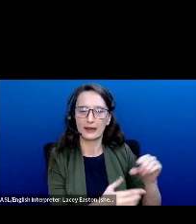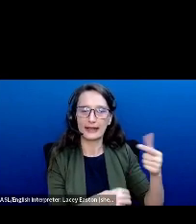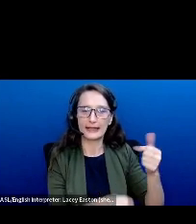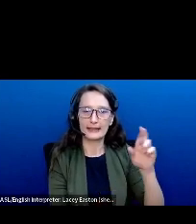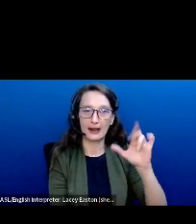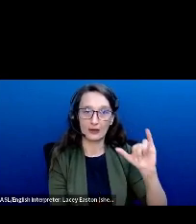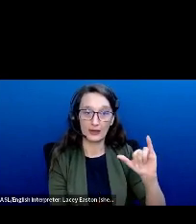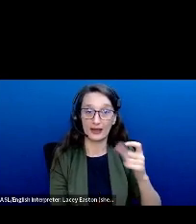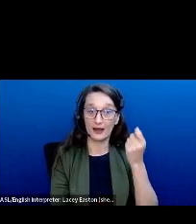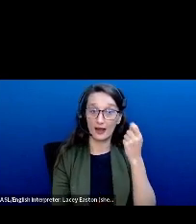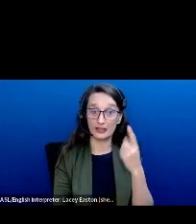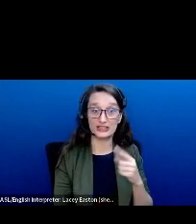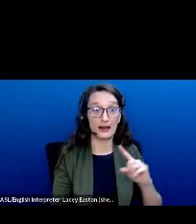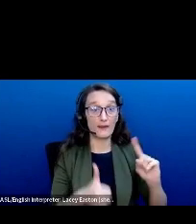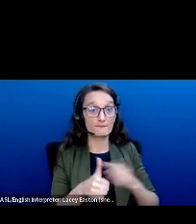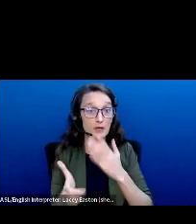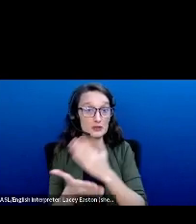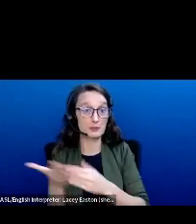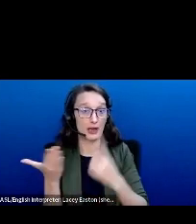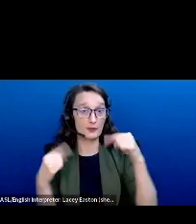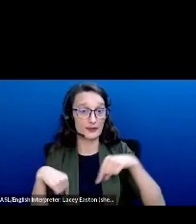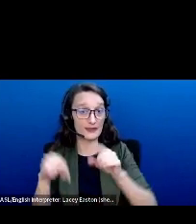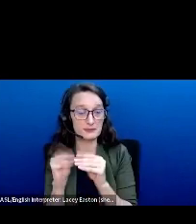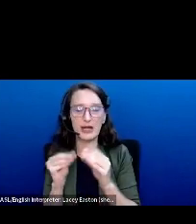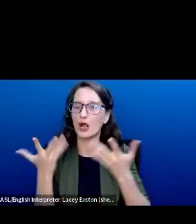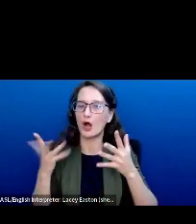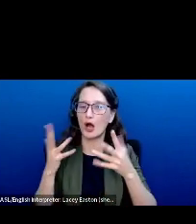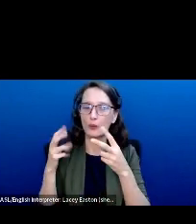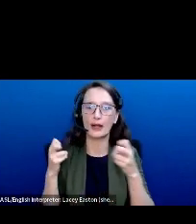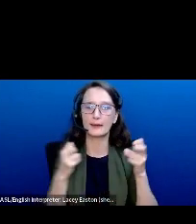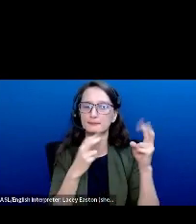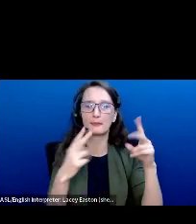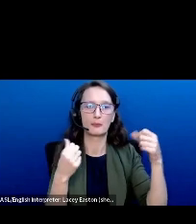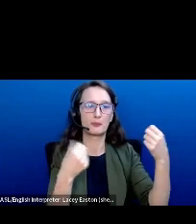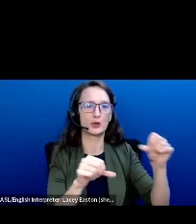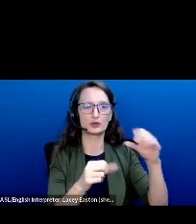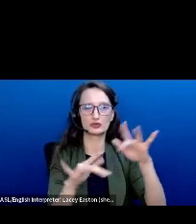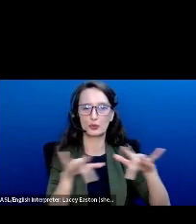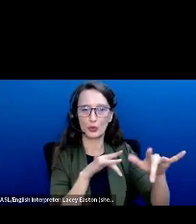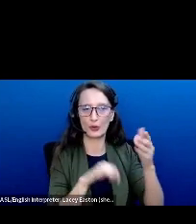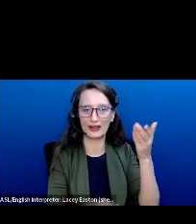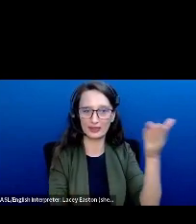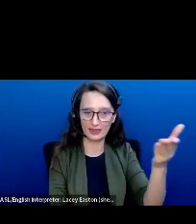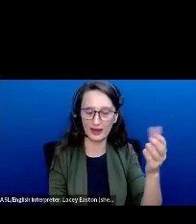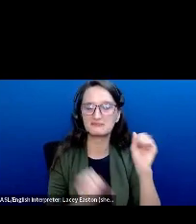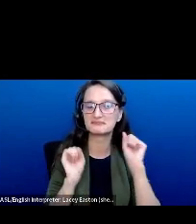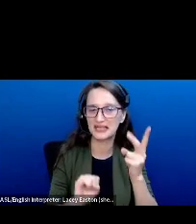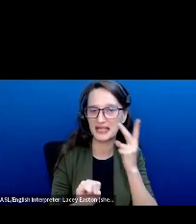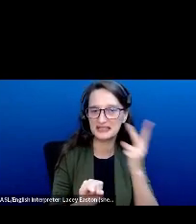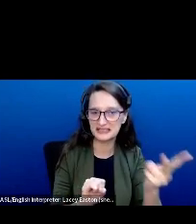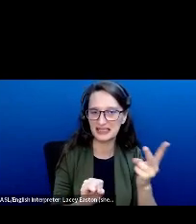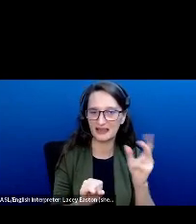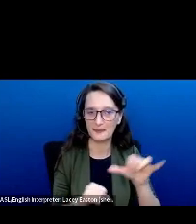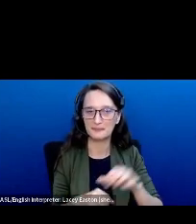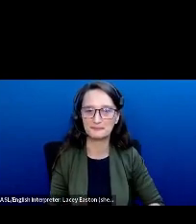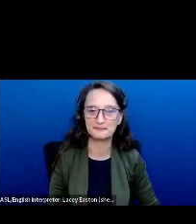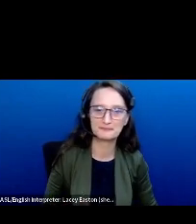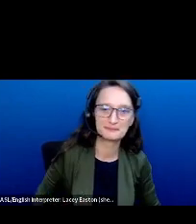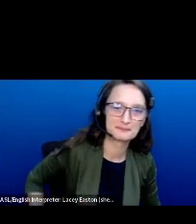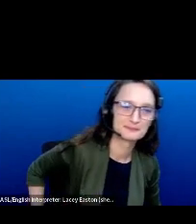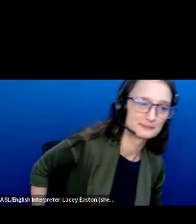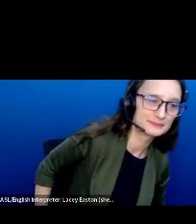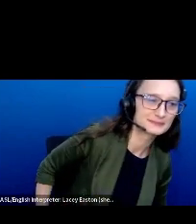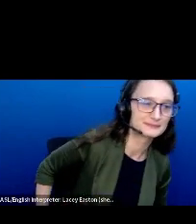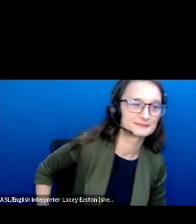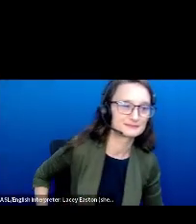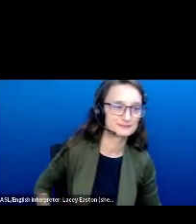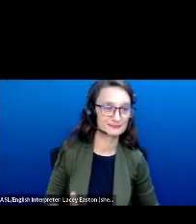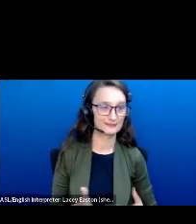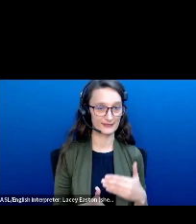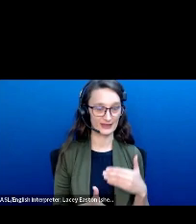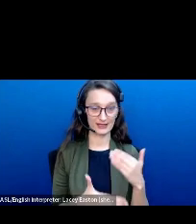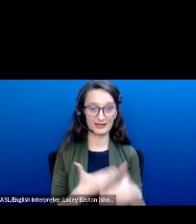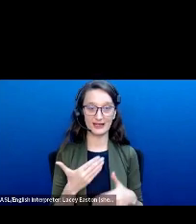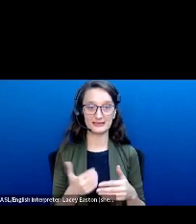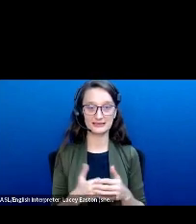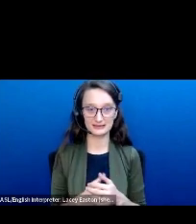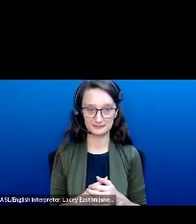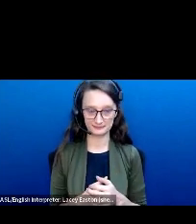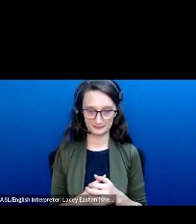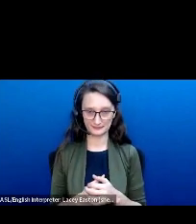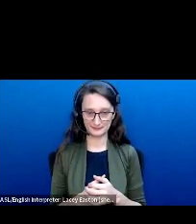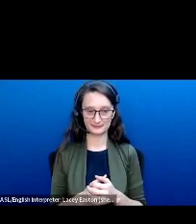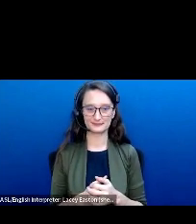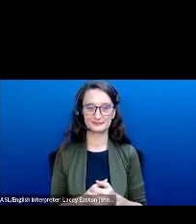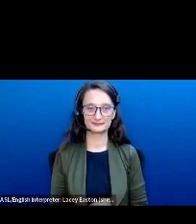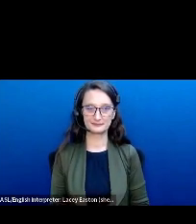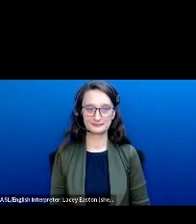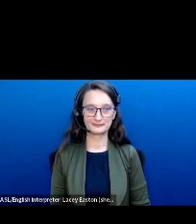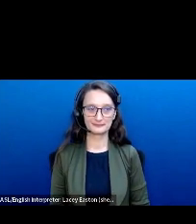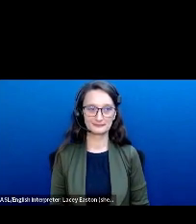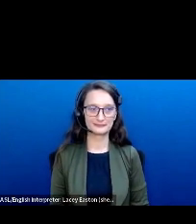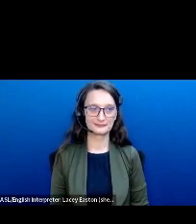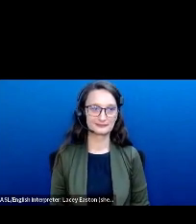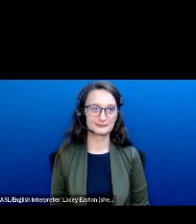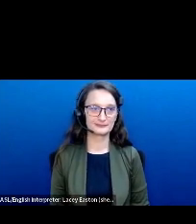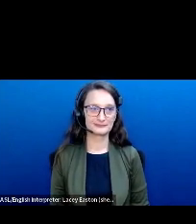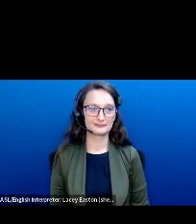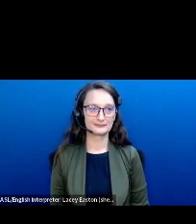ya está publicada. La grabación está allí y pueden encontrarla y nuevamente verla. siguiente diapositiva